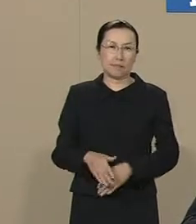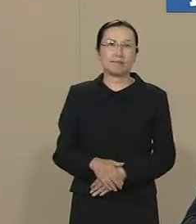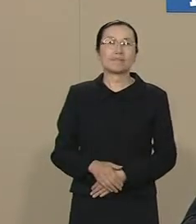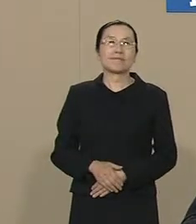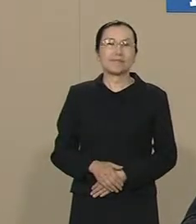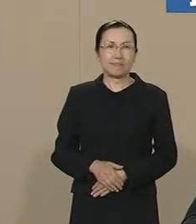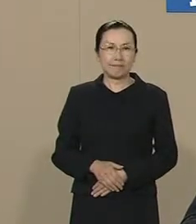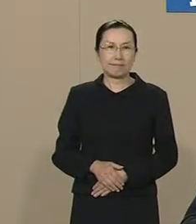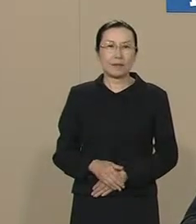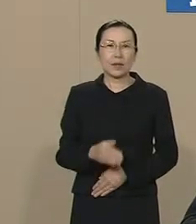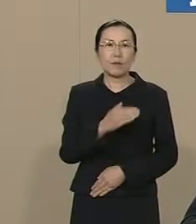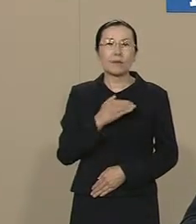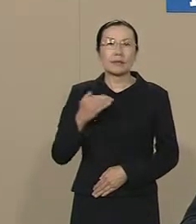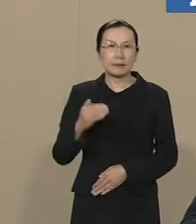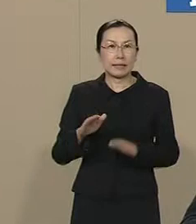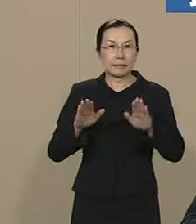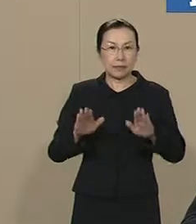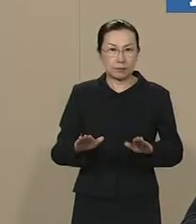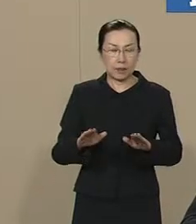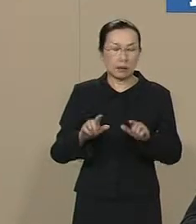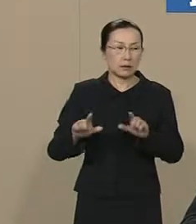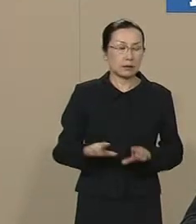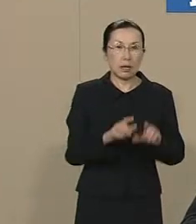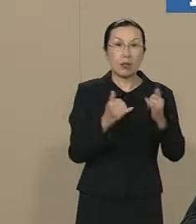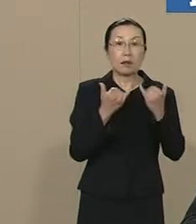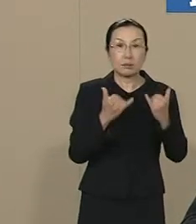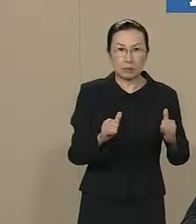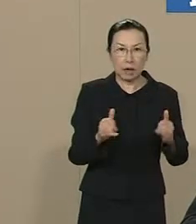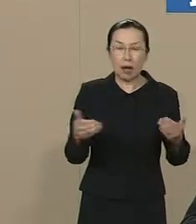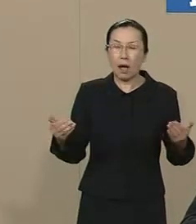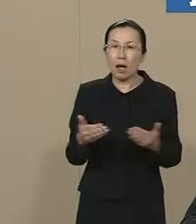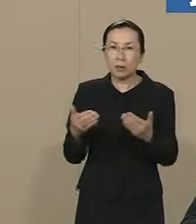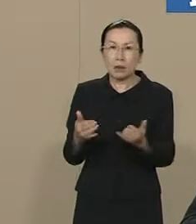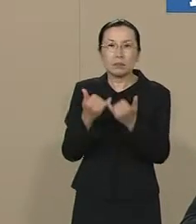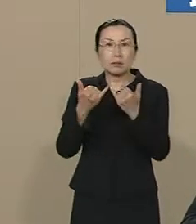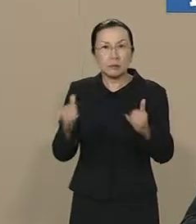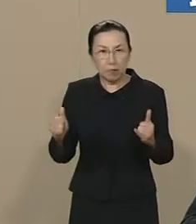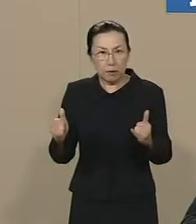私たちは､今､ 生活者､働く者の立場､